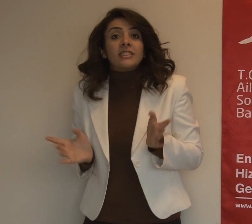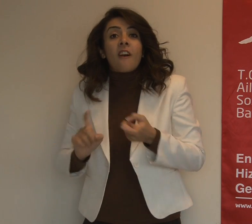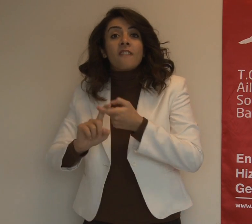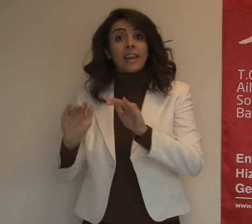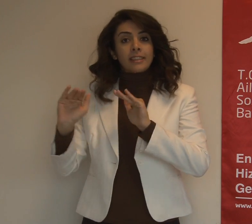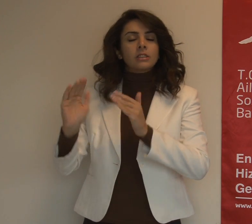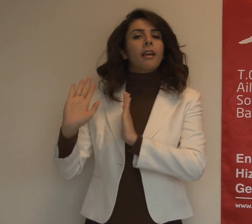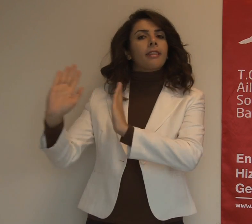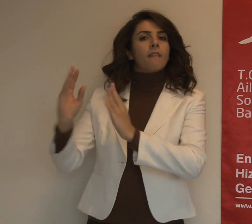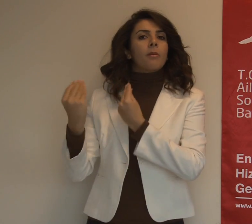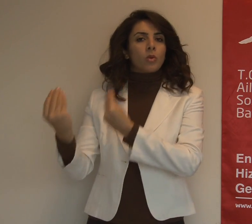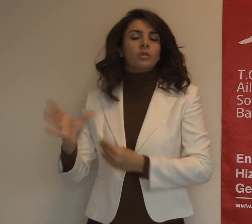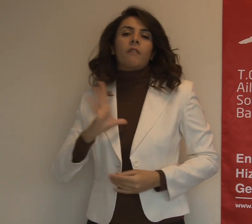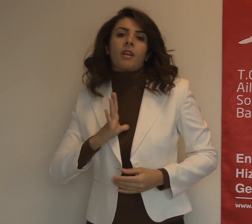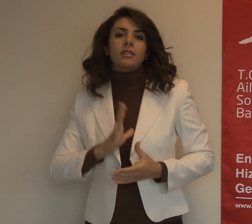TEŞVİK VE DESTEKLER DEVAM EDECEK